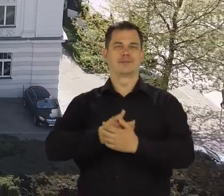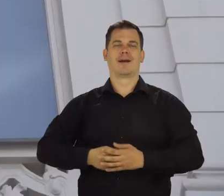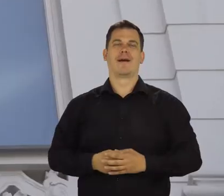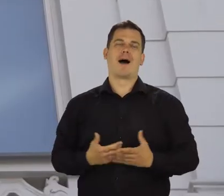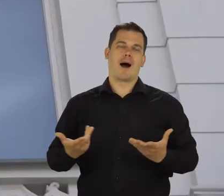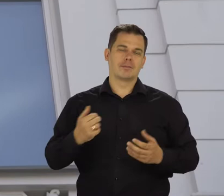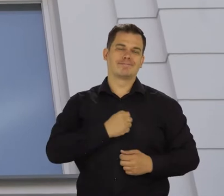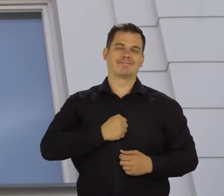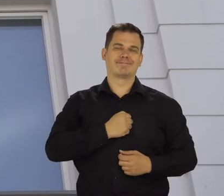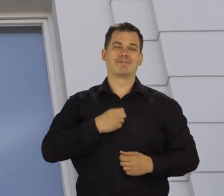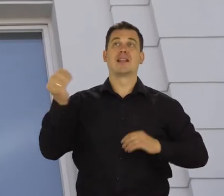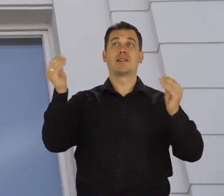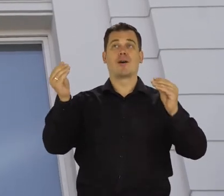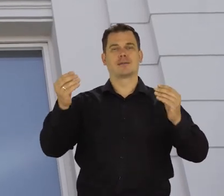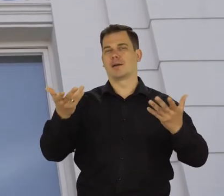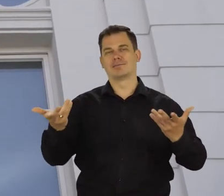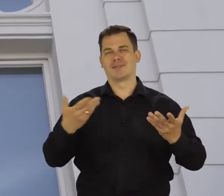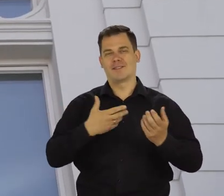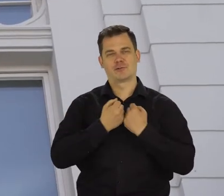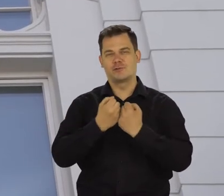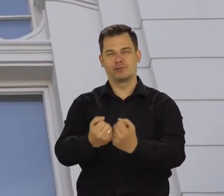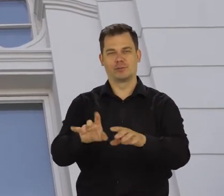Niestety, te dekoracje nie przetrwały do dzisiejszych czasów,